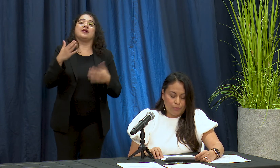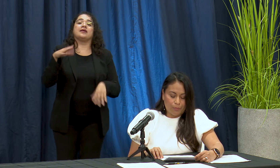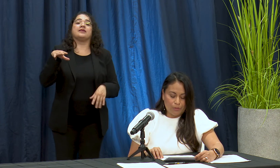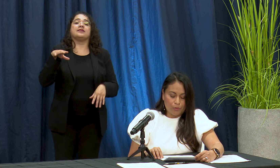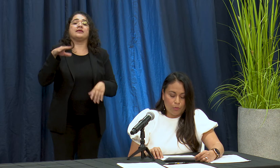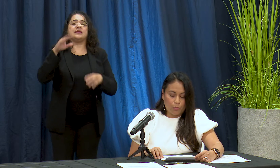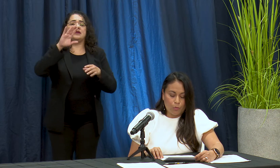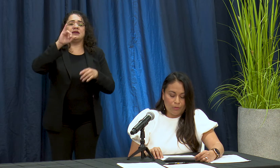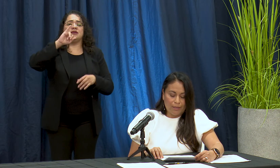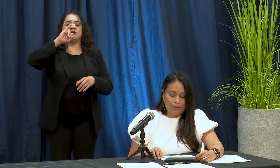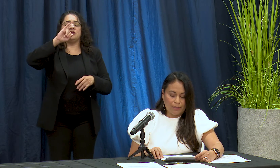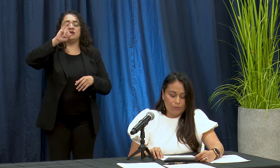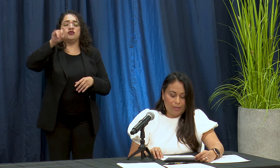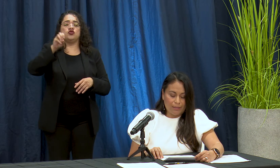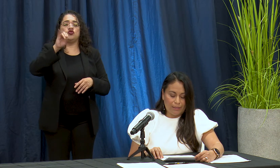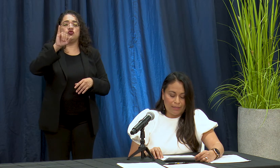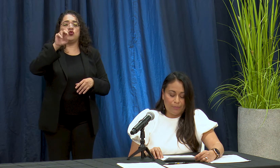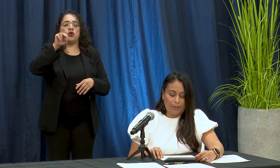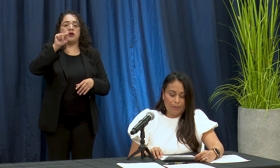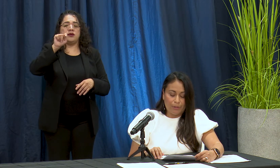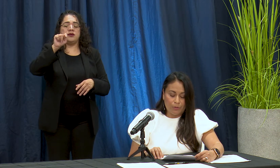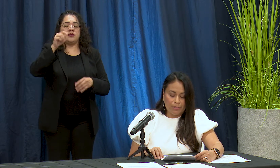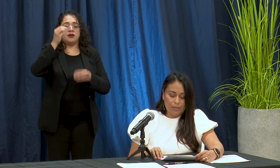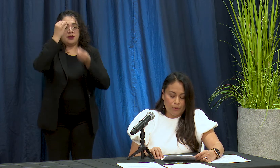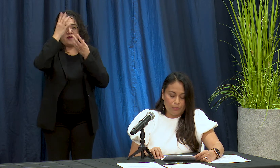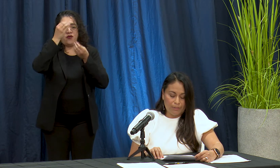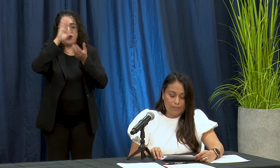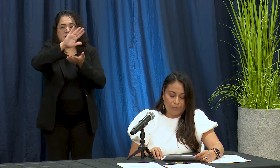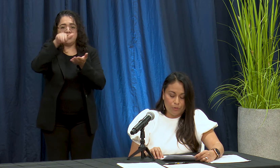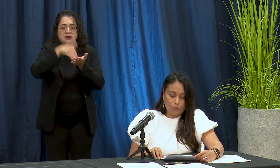información conjunto de la ciudad y el departamento de salud y servicios de